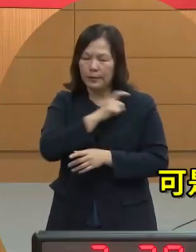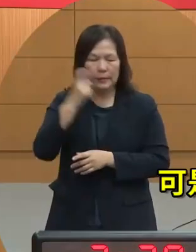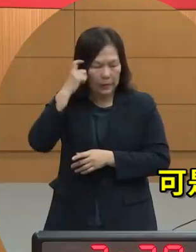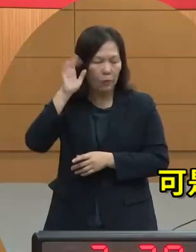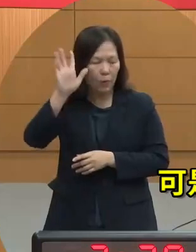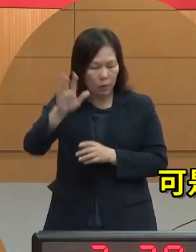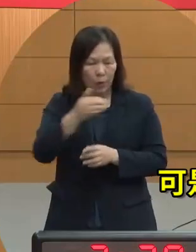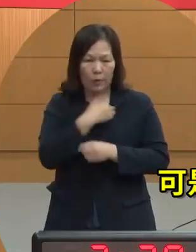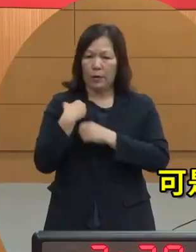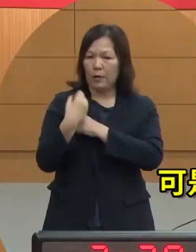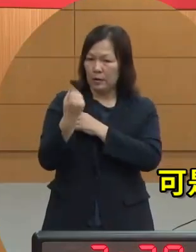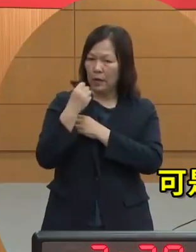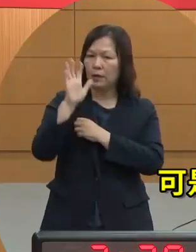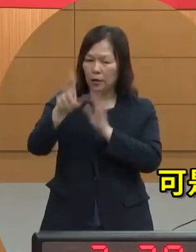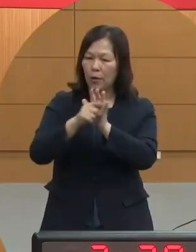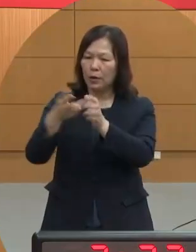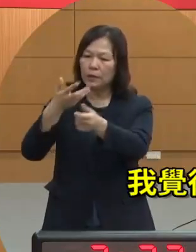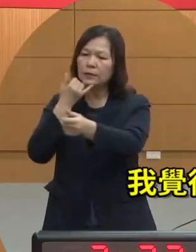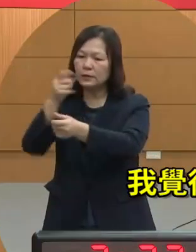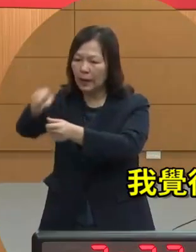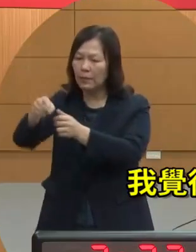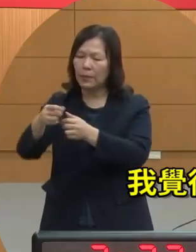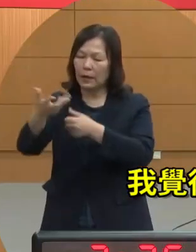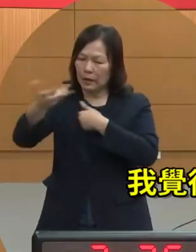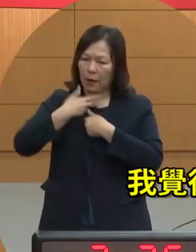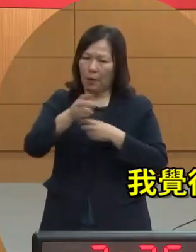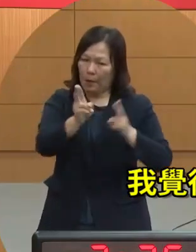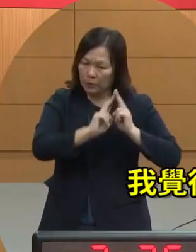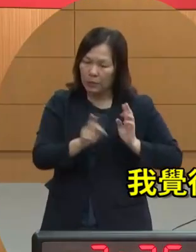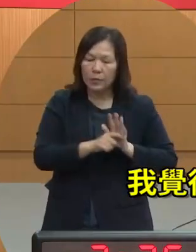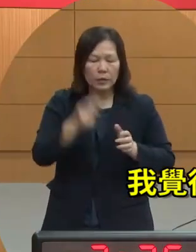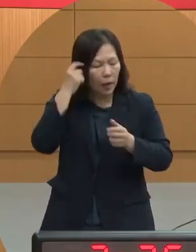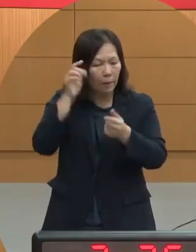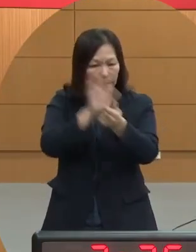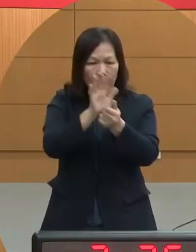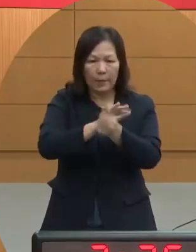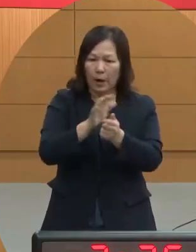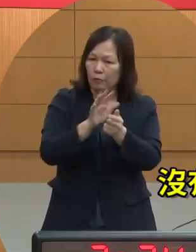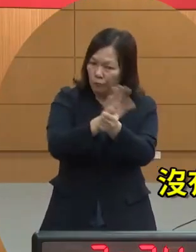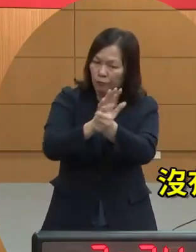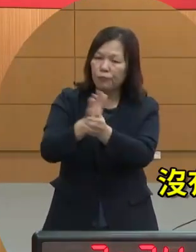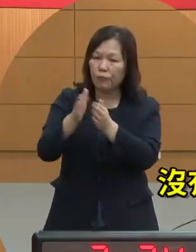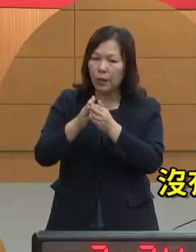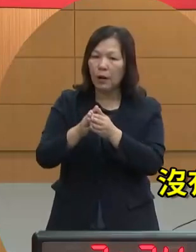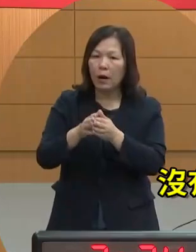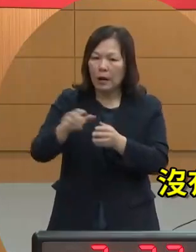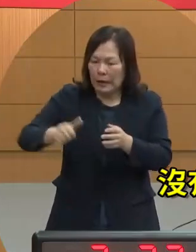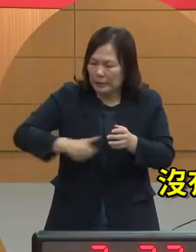可是時代力量讓我感動了 我覺得他是真心要為人民做事 沒有錯他是一個很小的黨